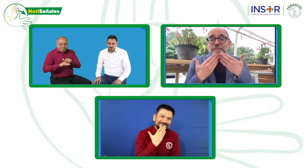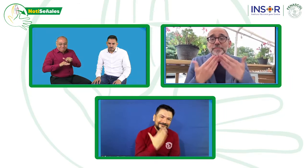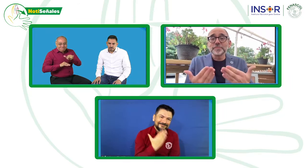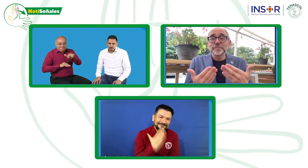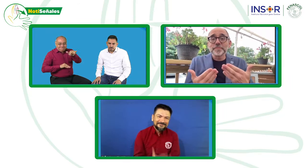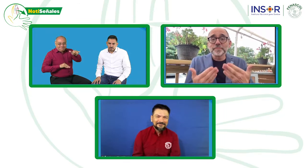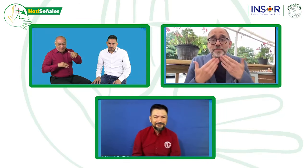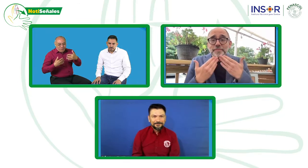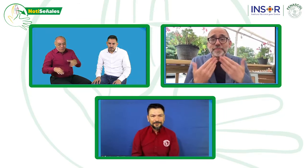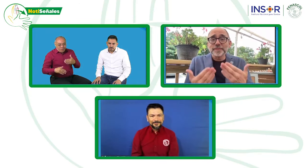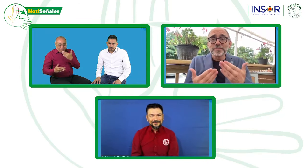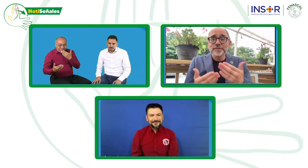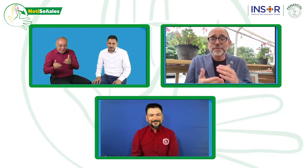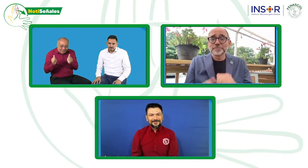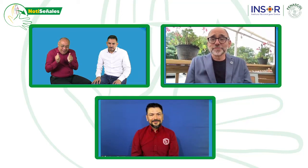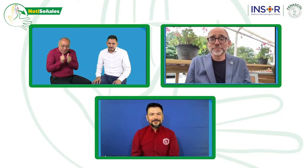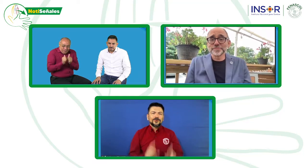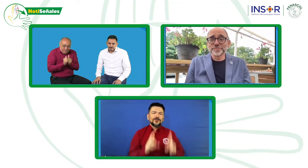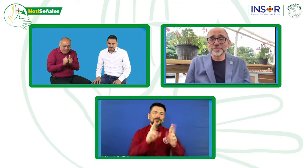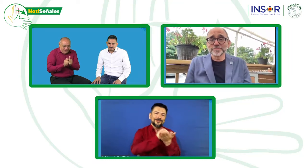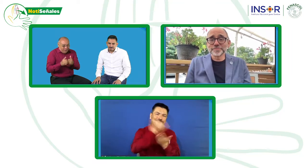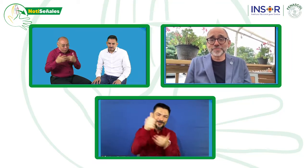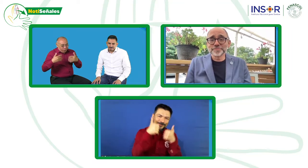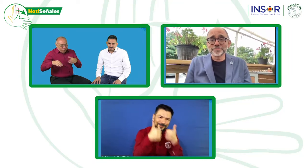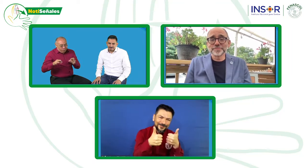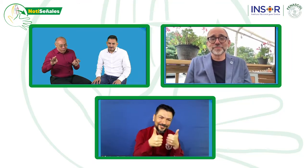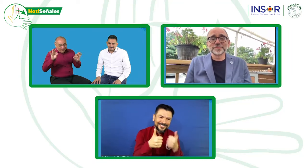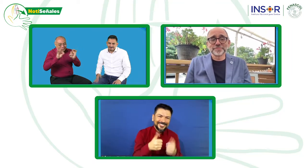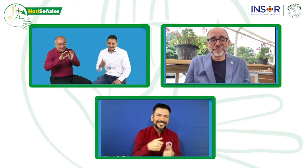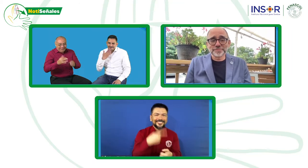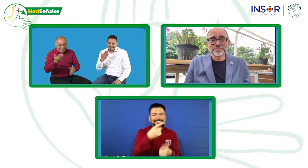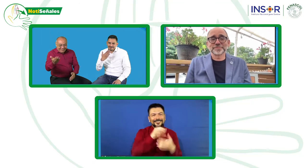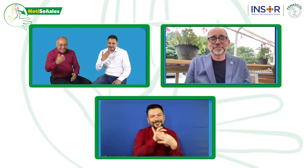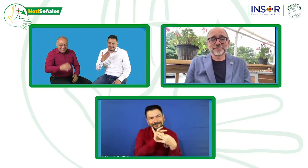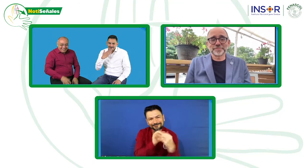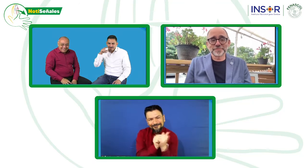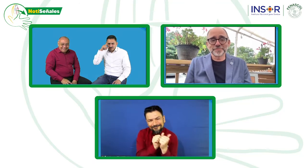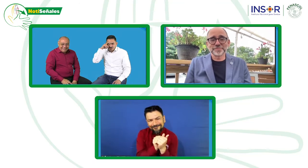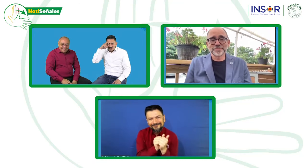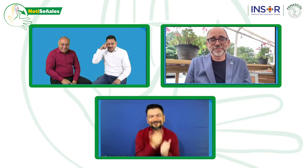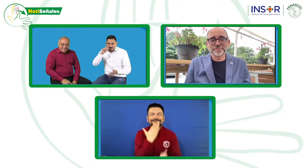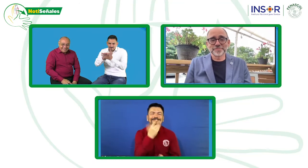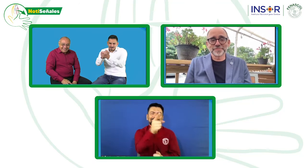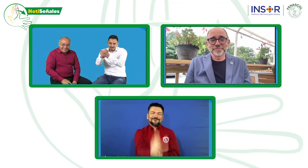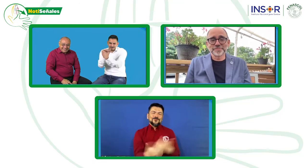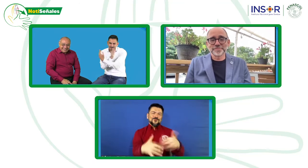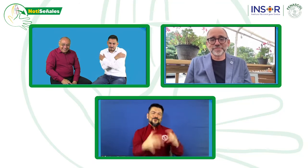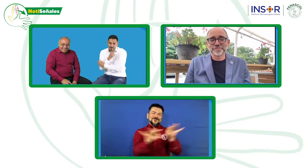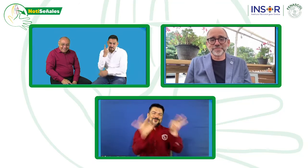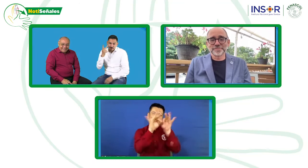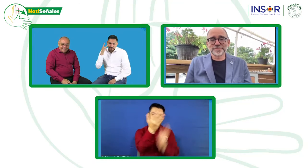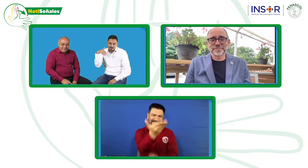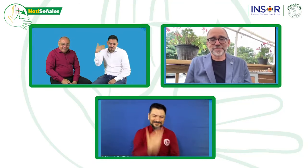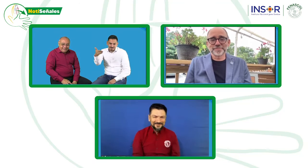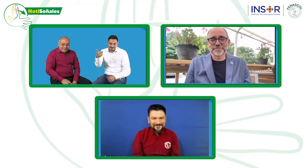gracias Giovanni, muchas gracias eh Joe, sabemos que eh estás de afán, sales para el